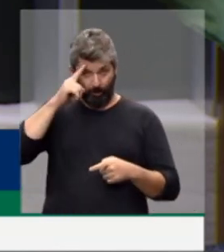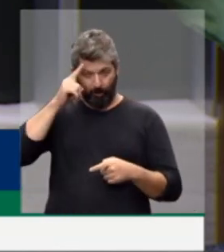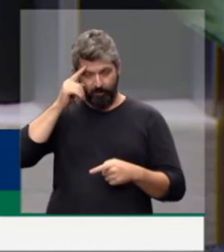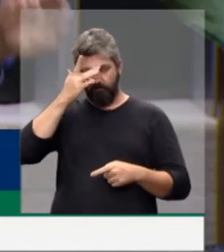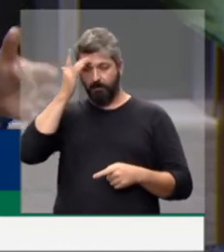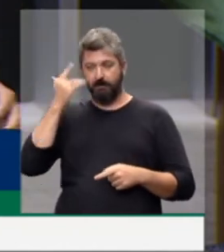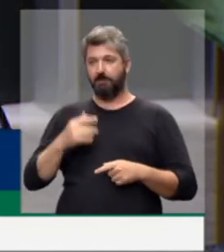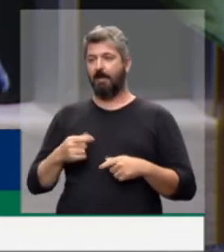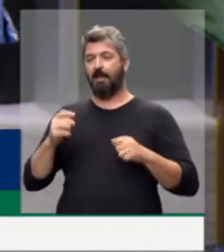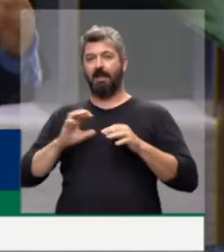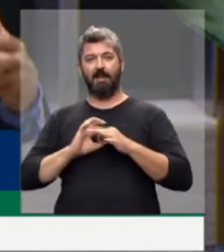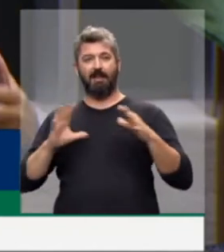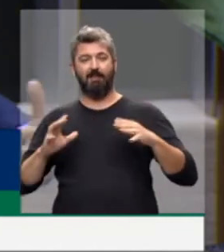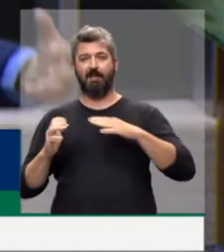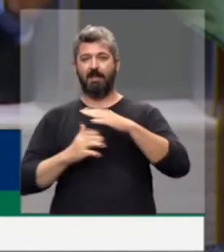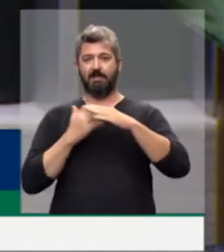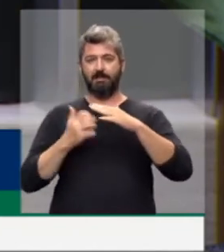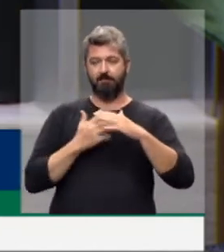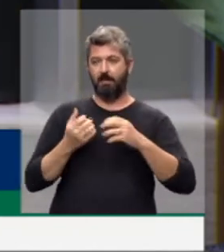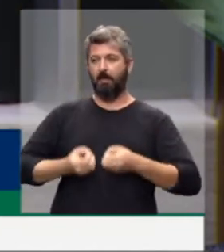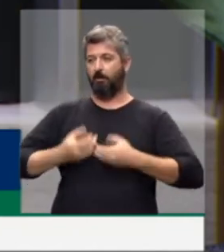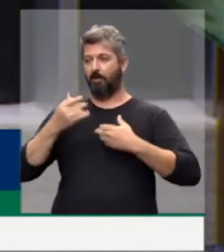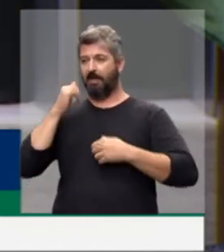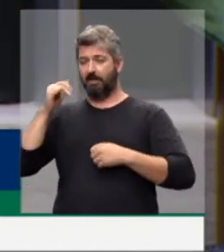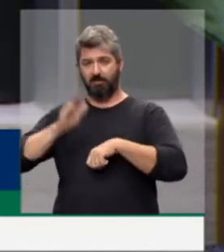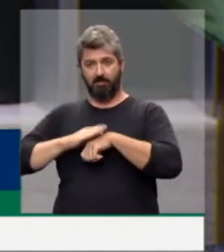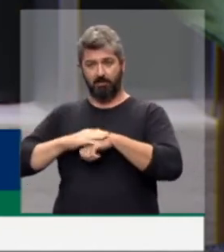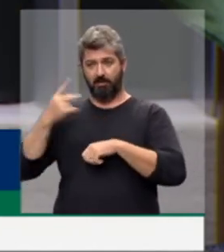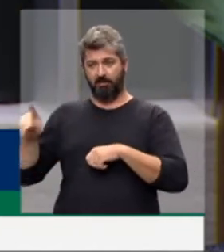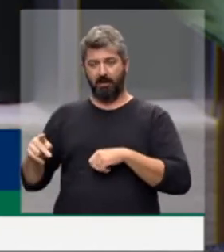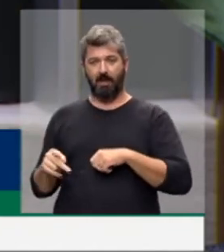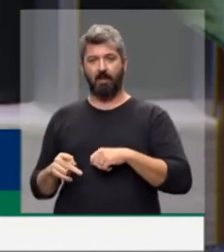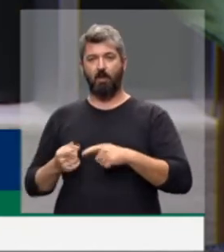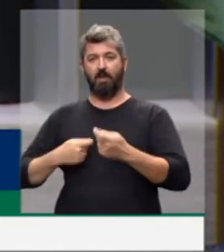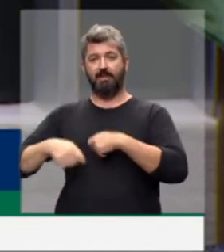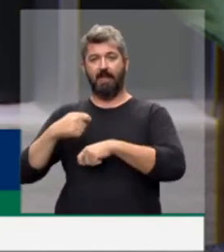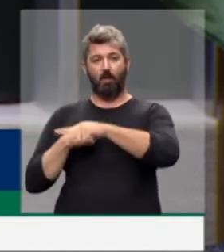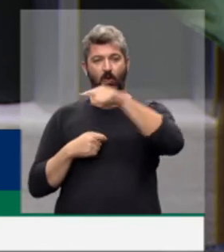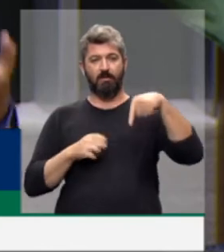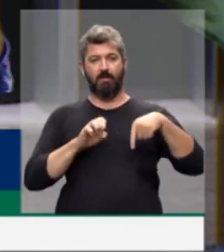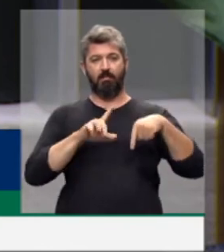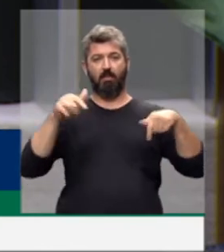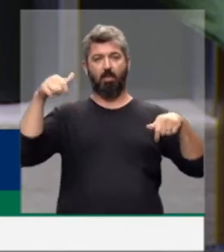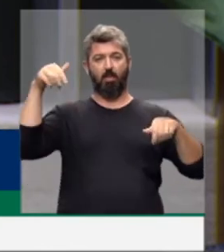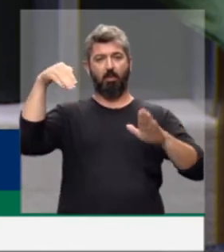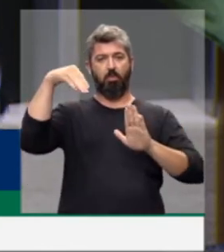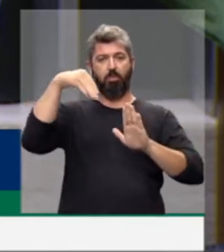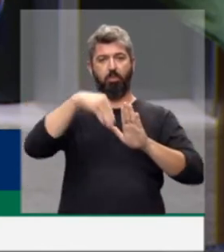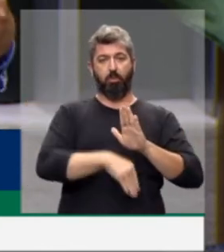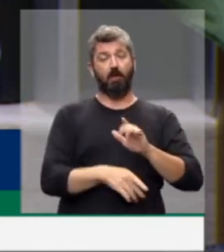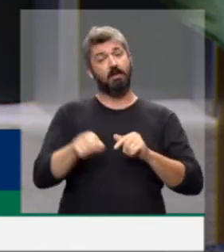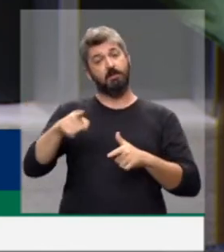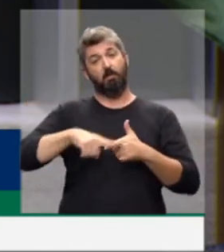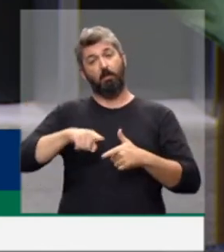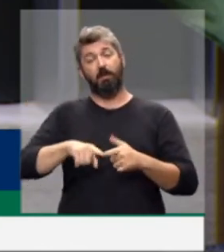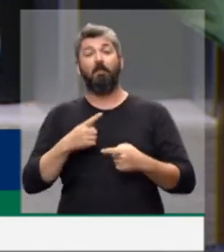EM GOIÁS, CONVERSAR COM O POVO PERGUNTAR O QUE ELES ACHAM? ESSA QUE É A QUESTÃO A CADA DIA, SE TORNAM INDEPENDENTES, AS EMPRESAS, A